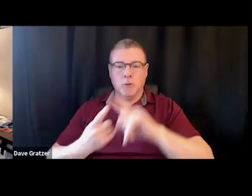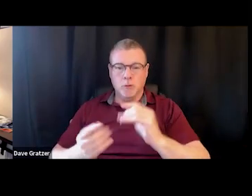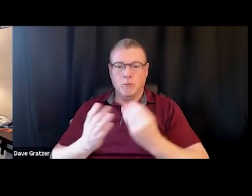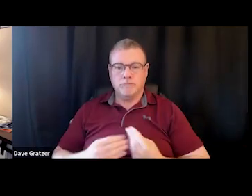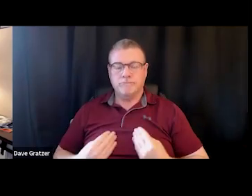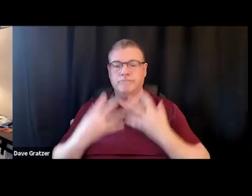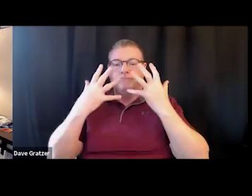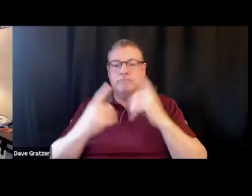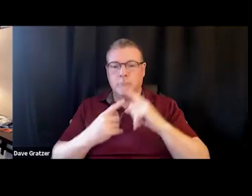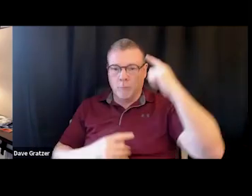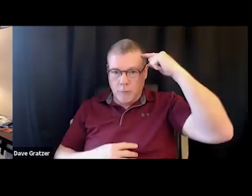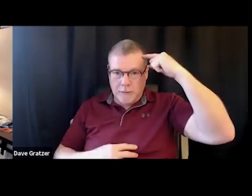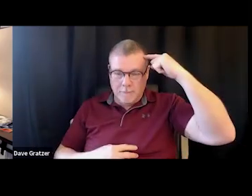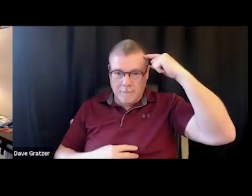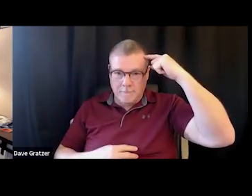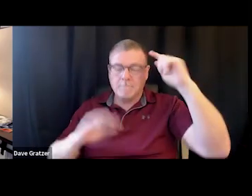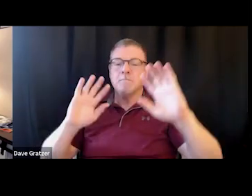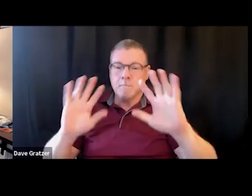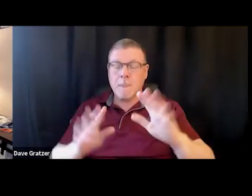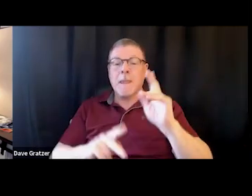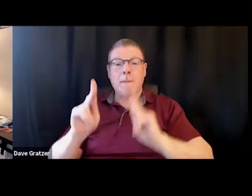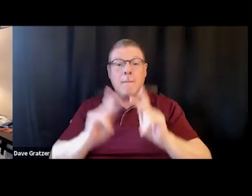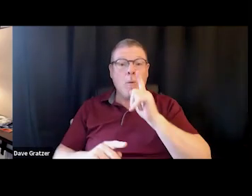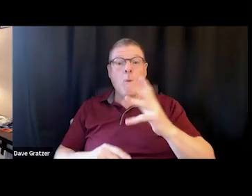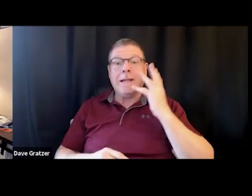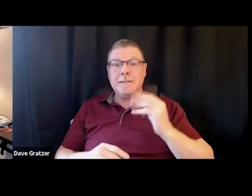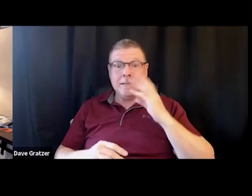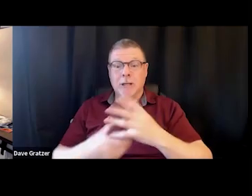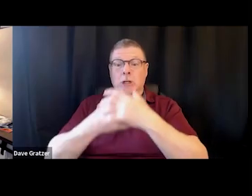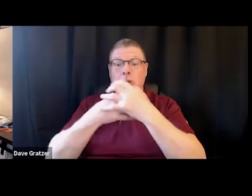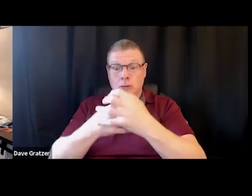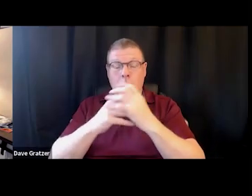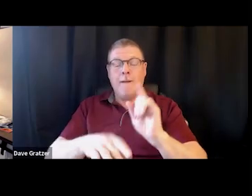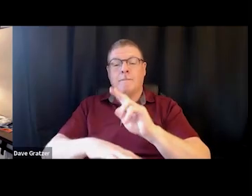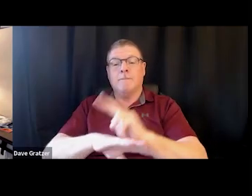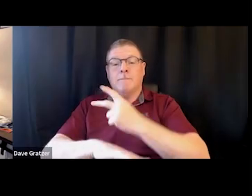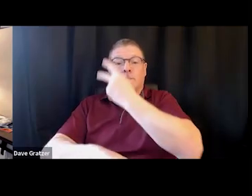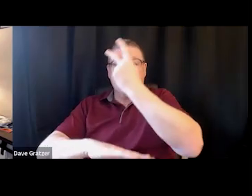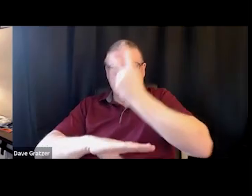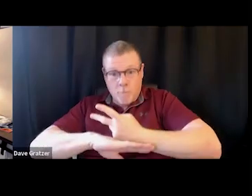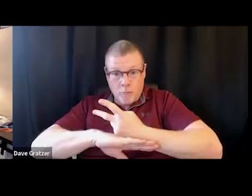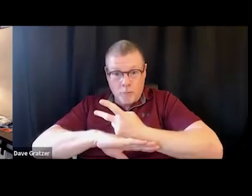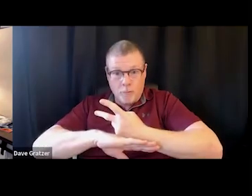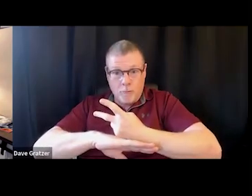Y a veces, las personas que experimentaron estrangulamiento caen por falta de oxígeno